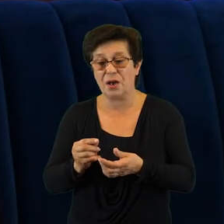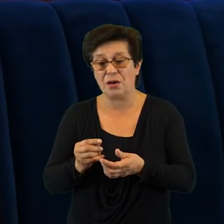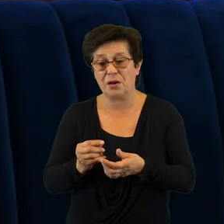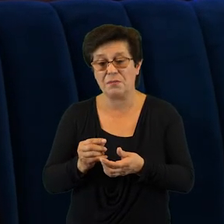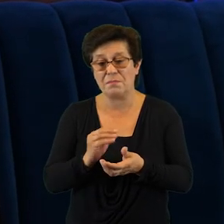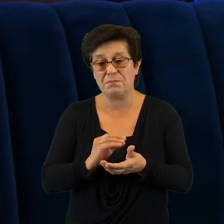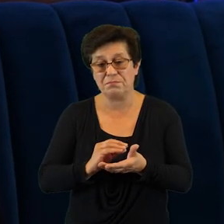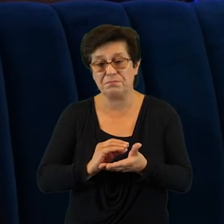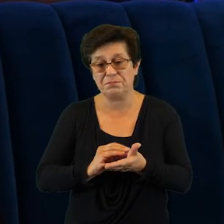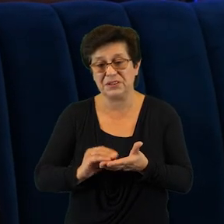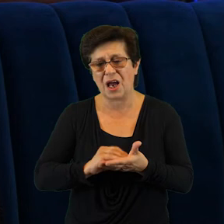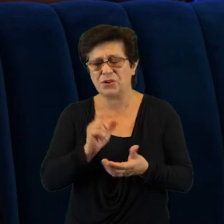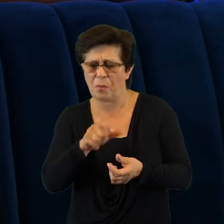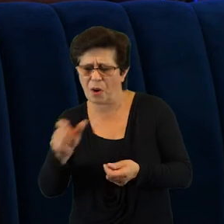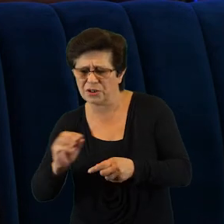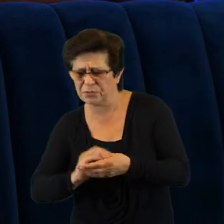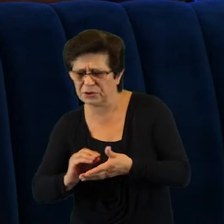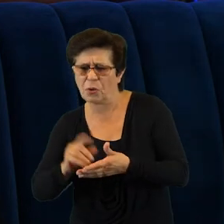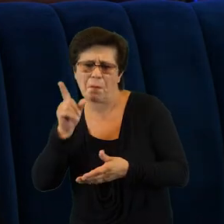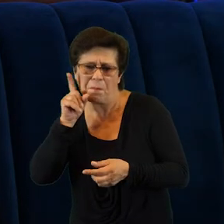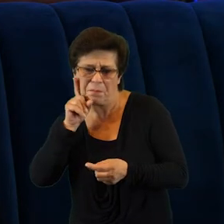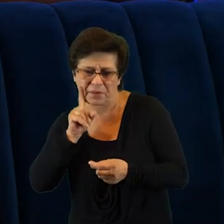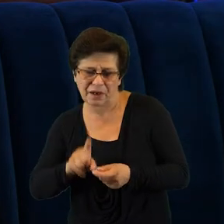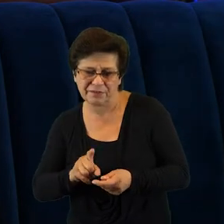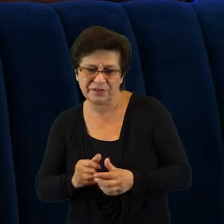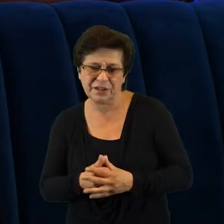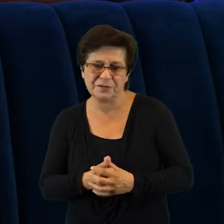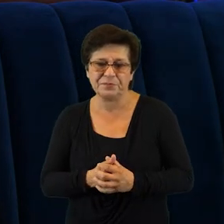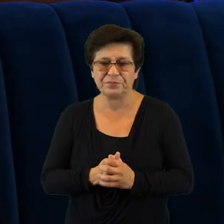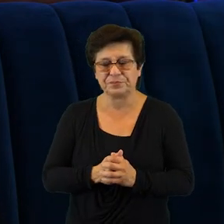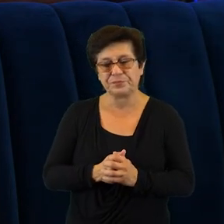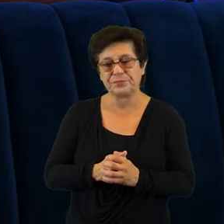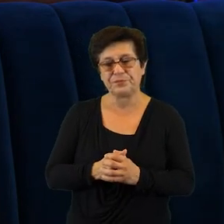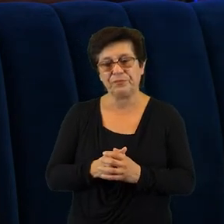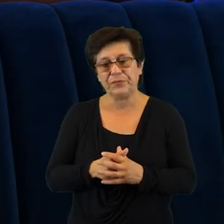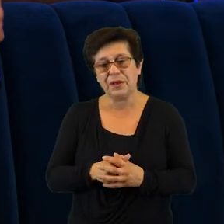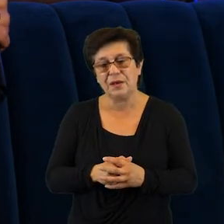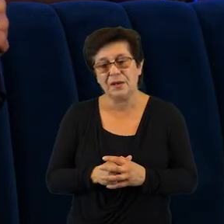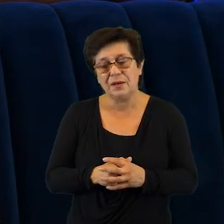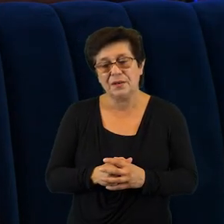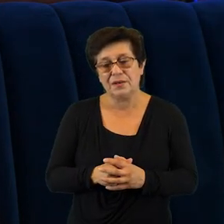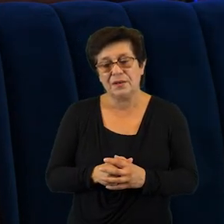Nie mówię tutaj o wierszach, bo powiedzieliśmy o tym, że czytanie wierszy według autobiograficznego klucza jest zawsze ryzykowne.